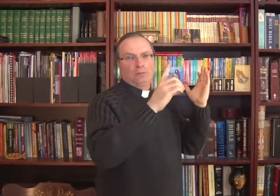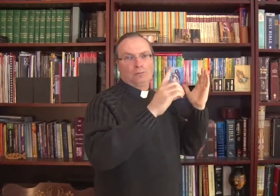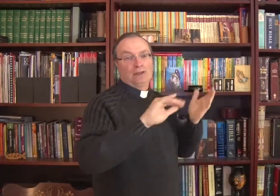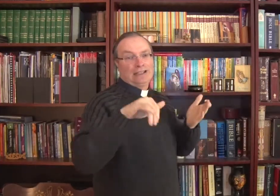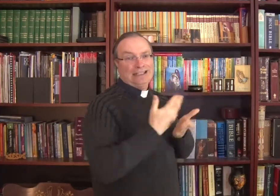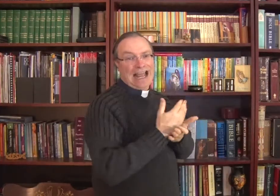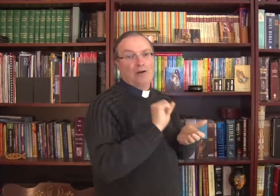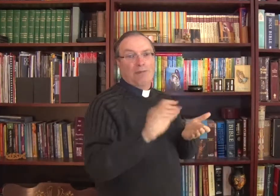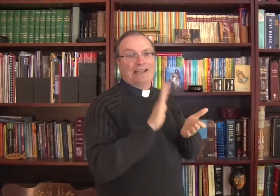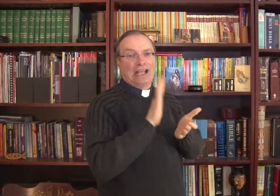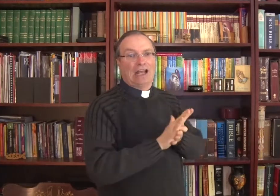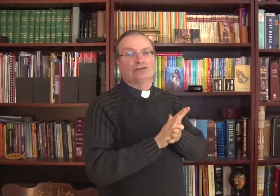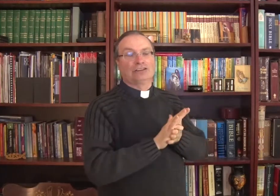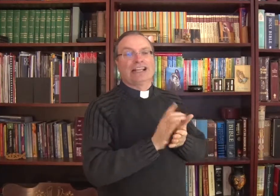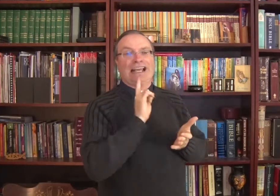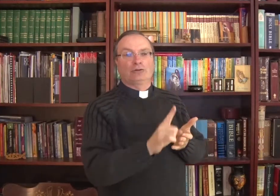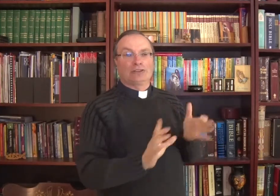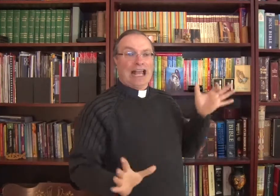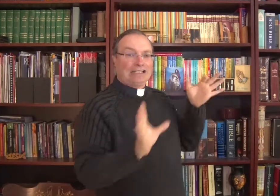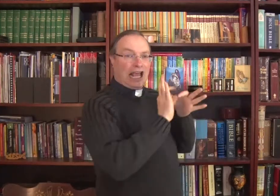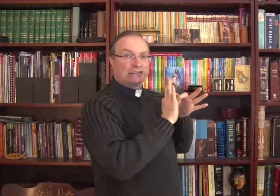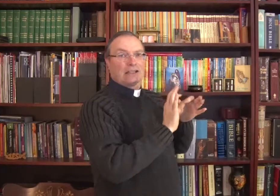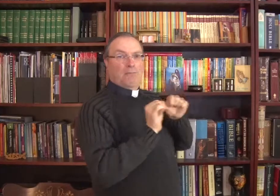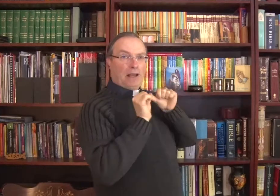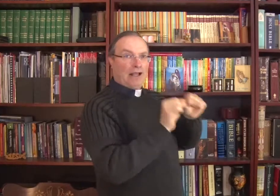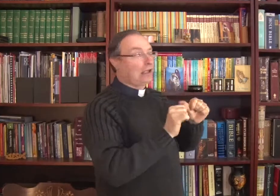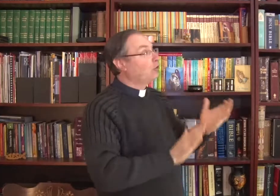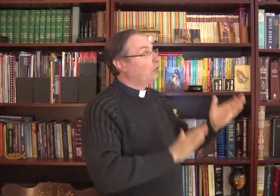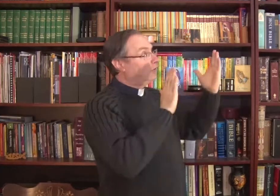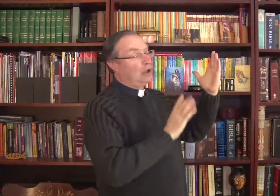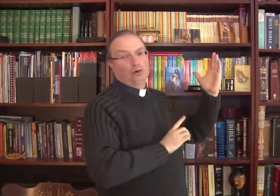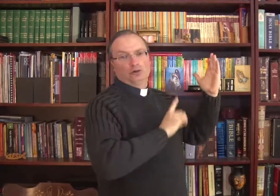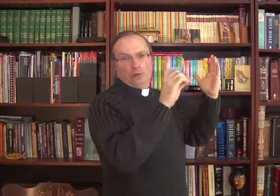Car le mariage est une alliance permanente devant Dieu,